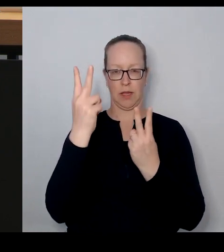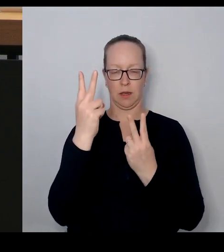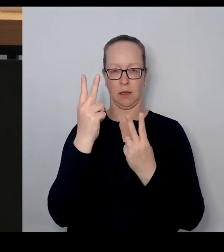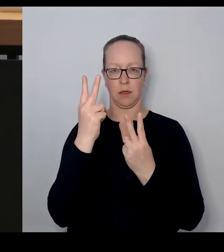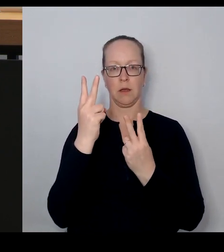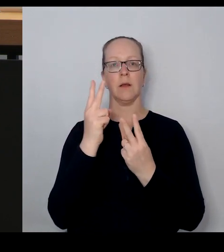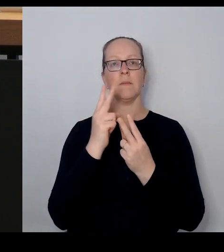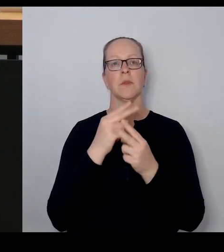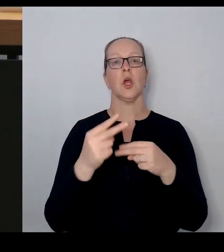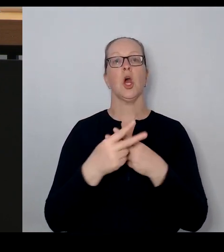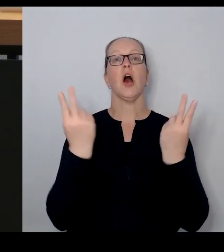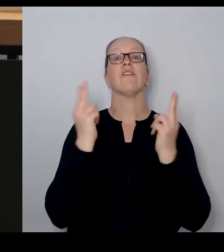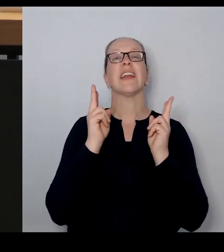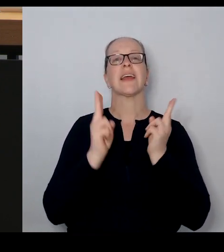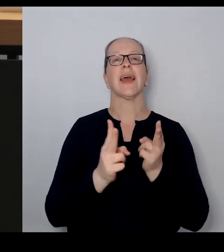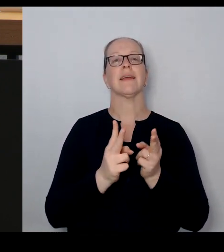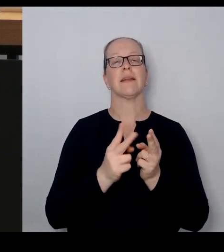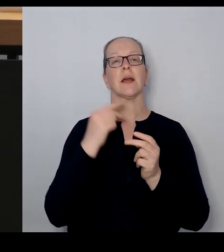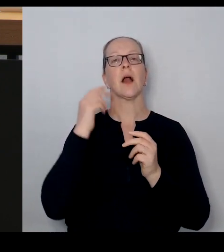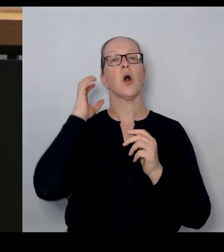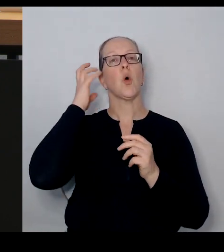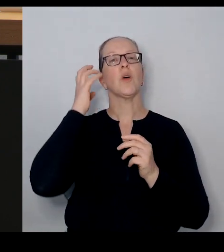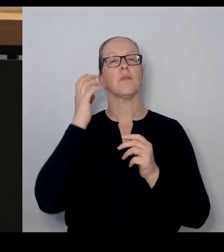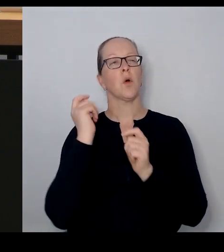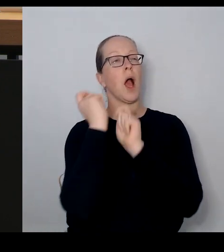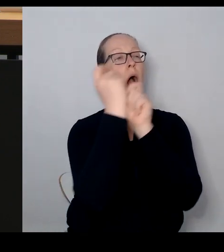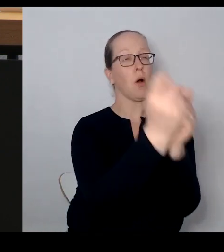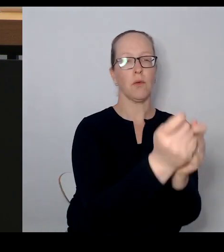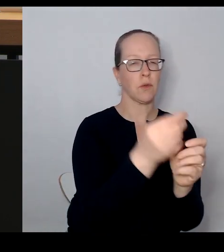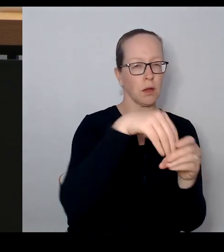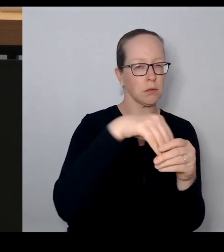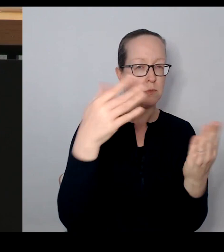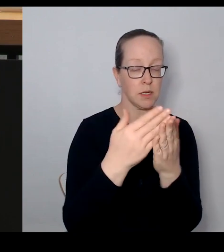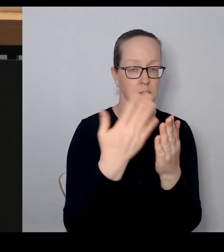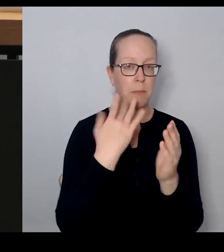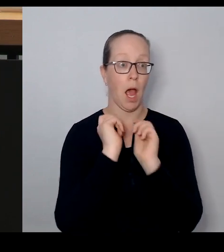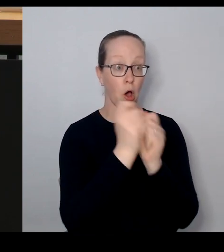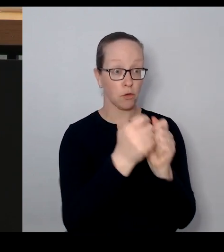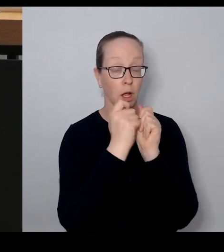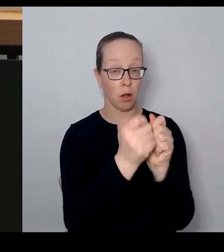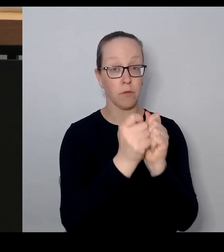die Debatte an der Stelle weiterführen. Aber das, was da vonseiten des Rechnungshofs an Hinweisen kam, haben wir für